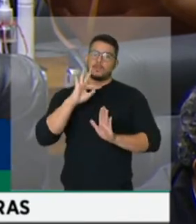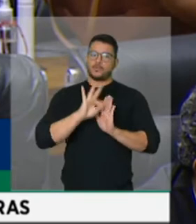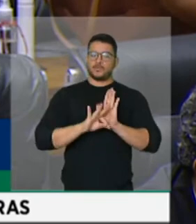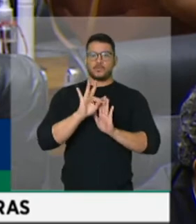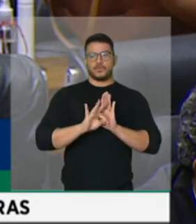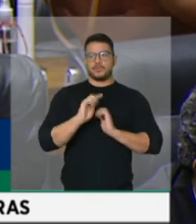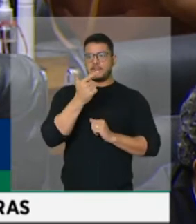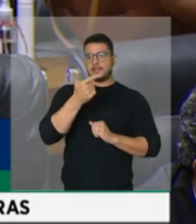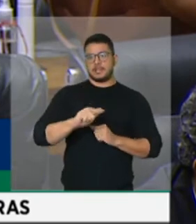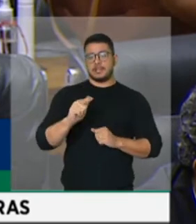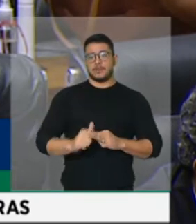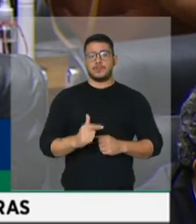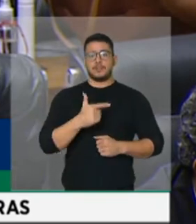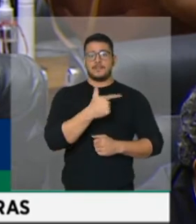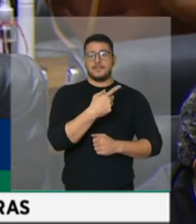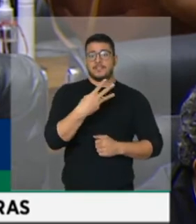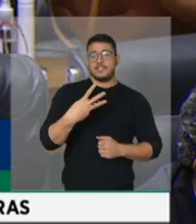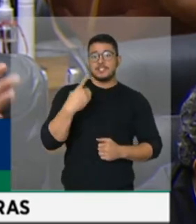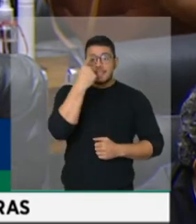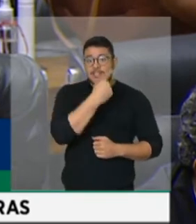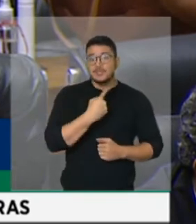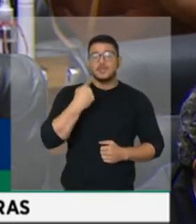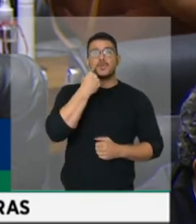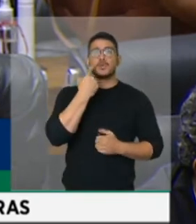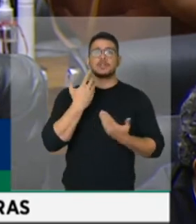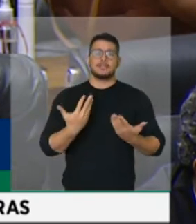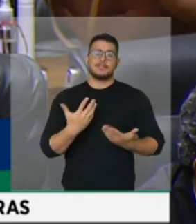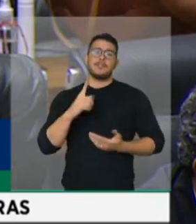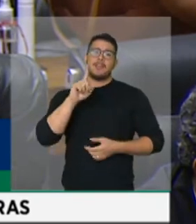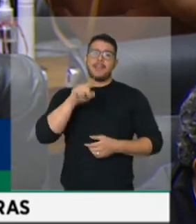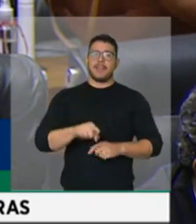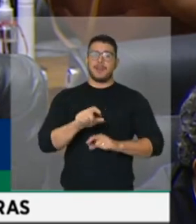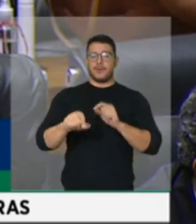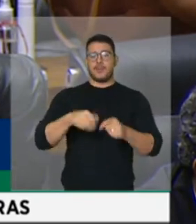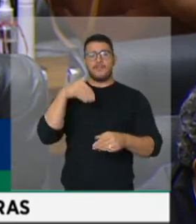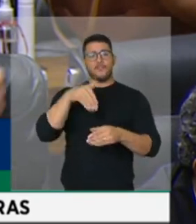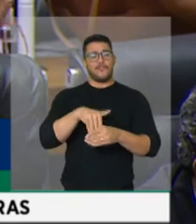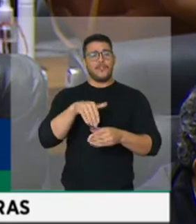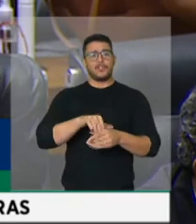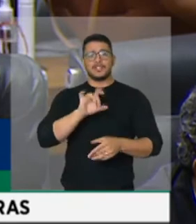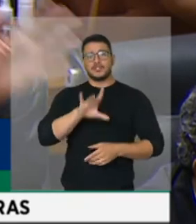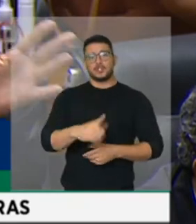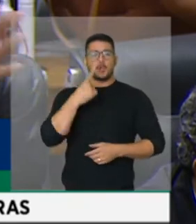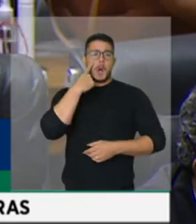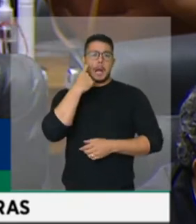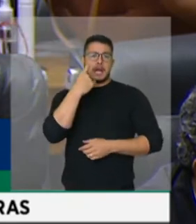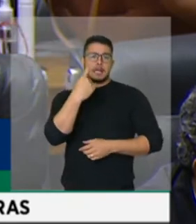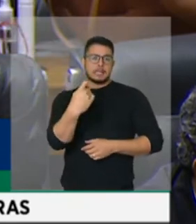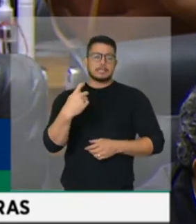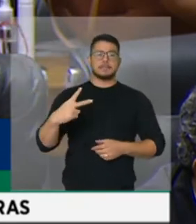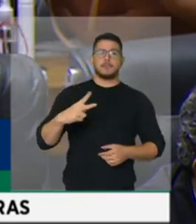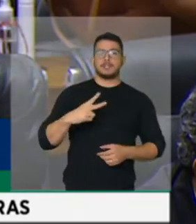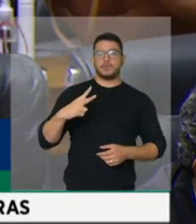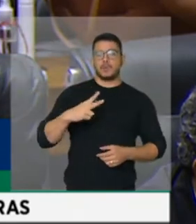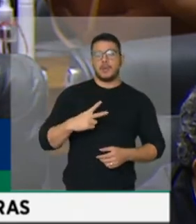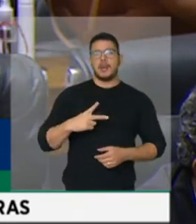UNIDA... NA OBSTRUÇÃO. UNIDA NA IDEIA QUE É UM ESCÂNDALO, QUE EM MEIO A PIOR PANDEMIA DA NOSSA HISTÓRIA, DE MANEIRA ANTI REGIMENTAL, SE VOTE UM TEXTO QUE NÃO TEM SEQUER 23